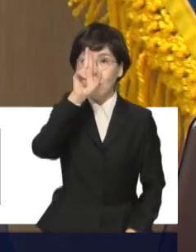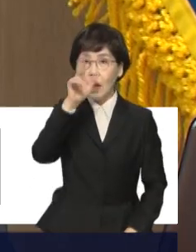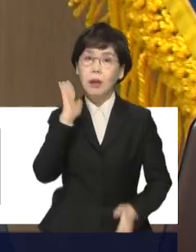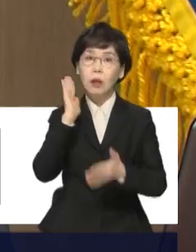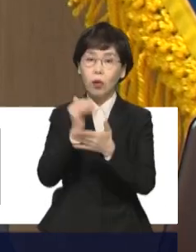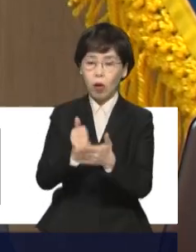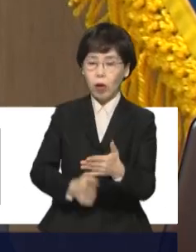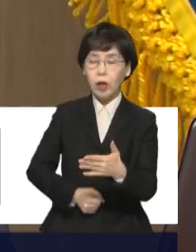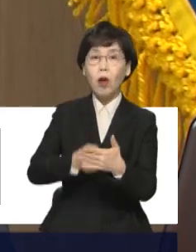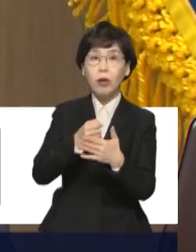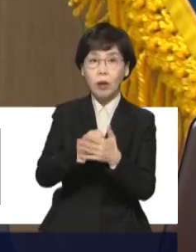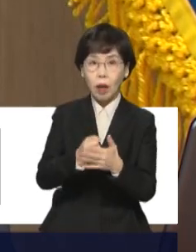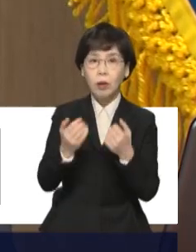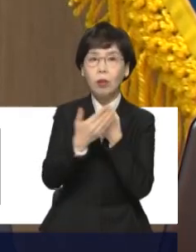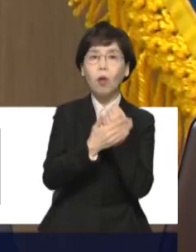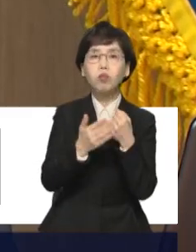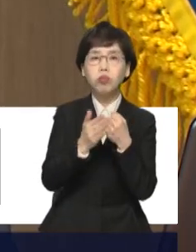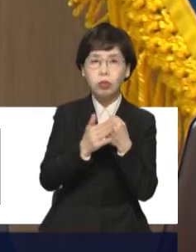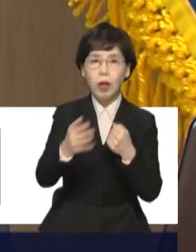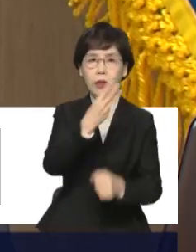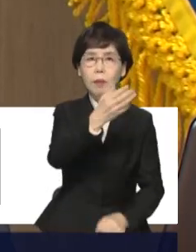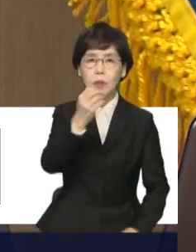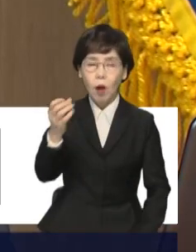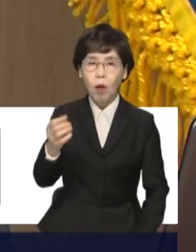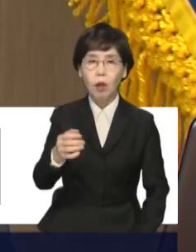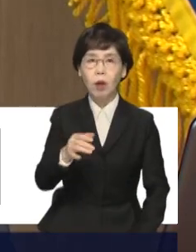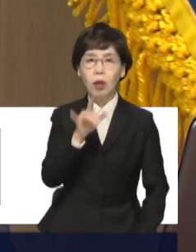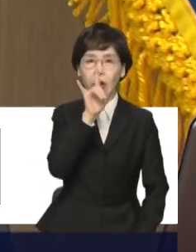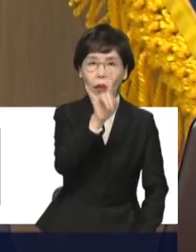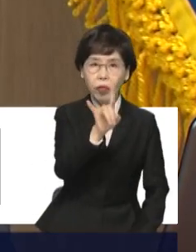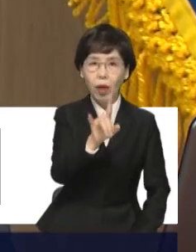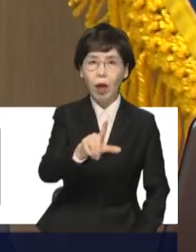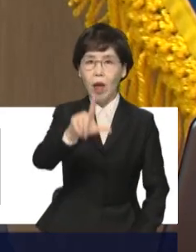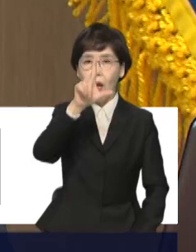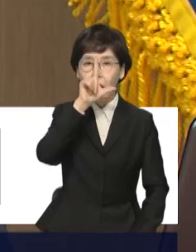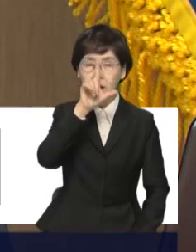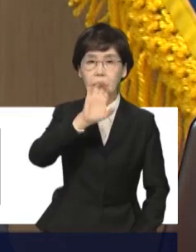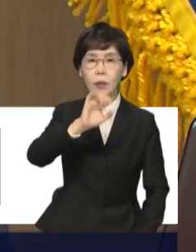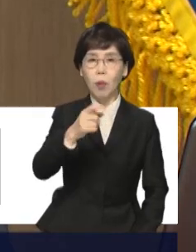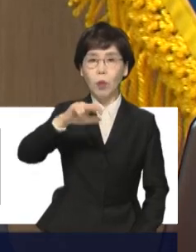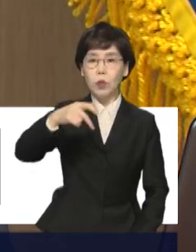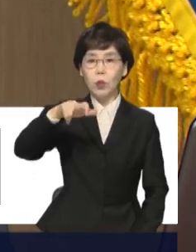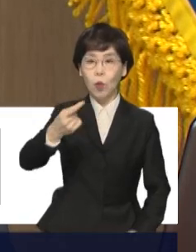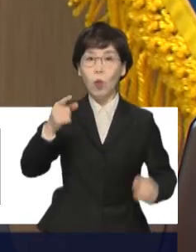박 대통령의 결단 덕분에 삼성, 현대, LG, 포스코와 같은 기업들이 세계적인